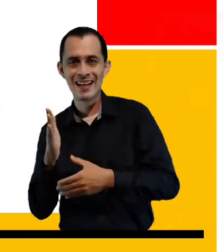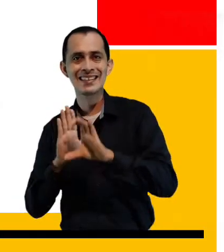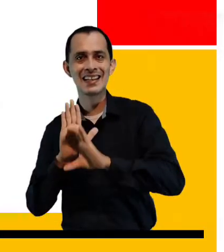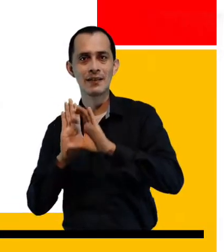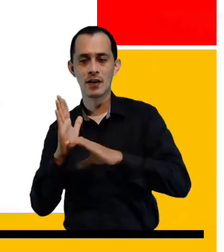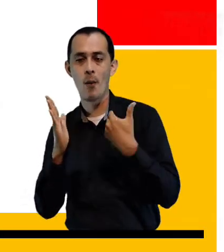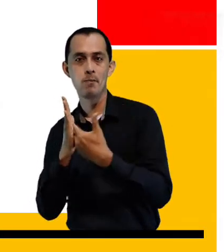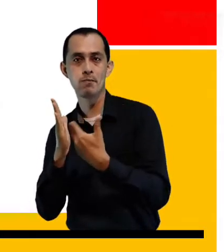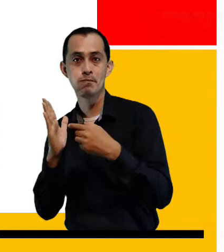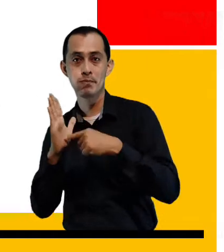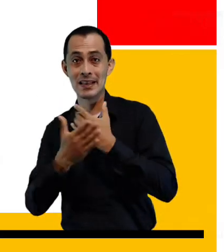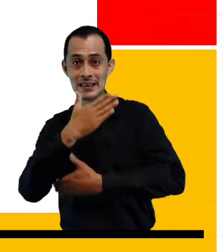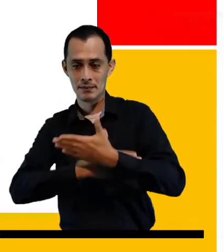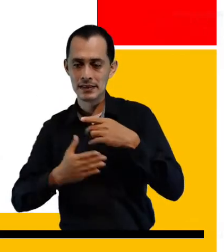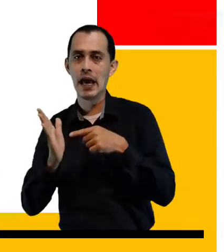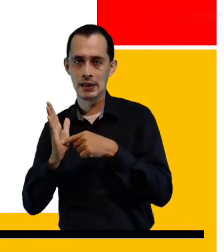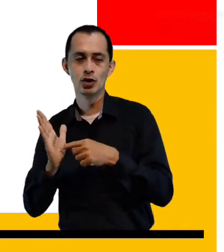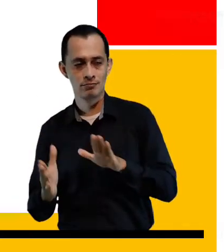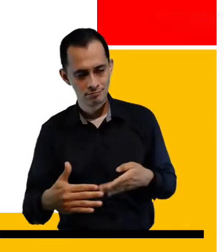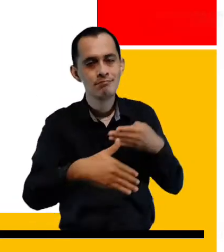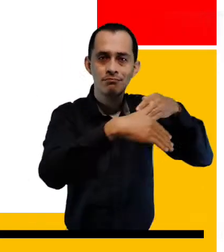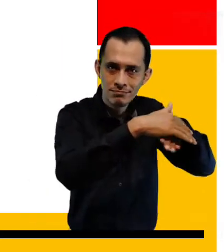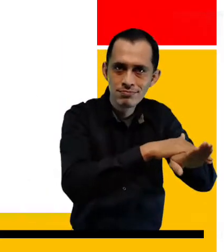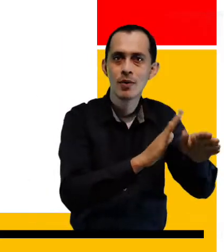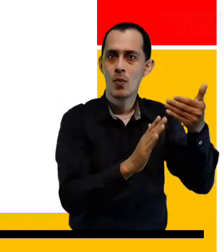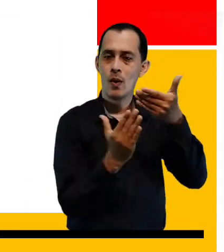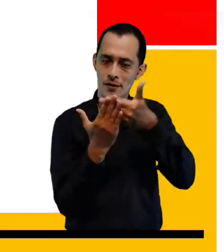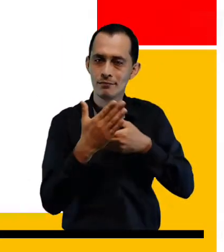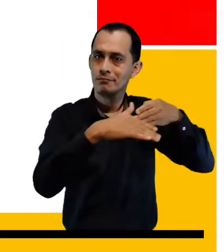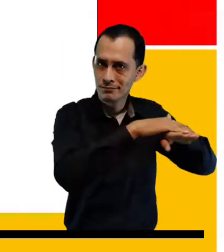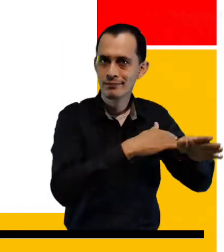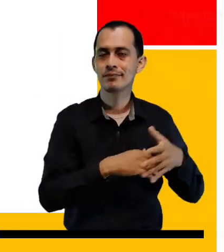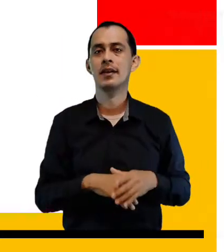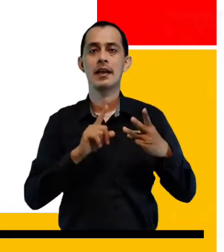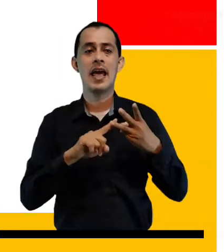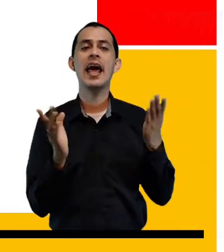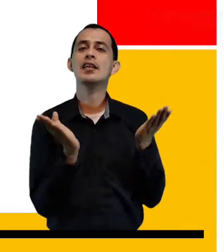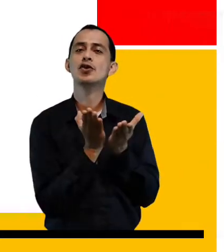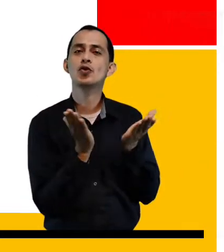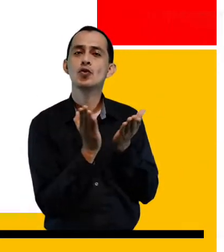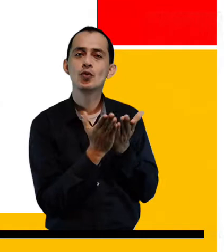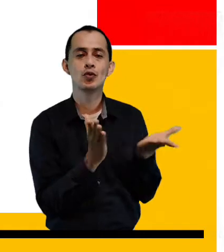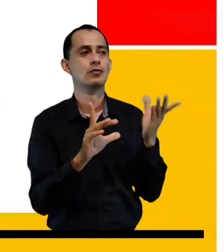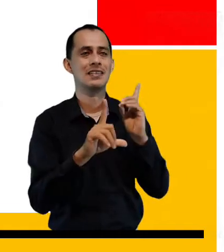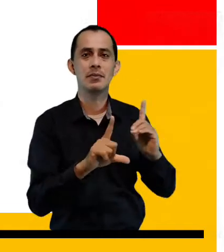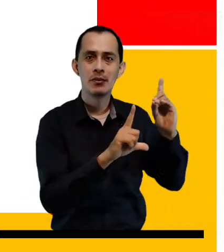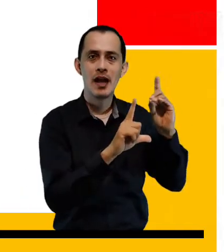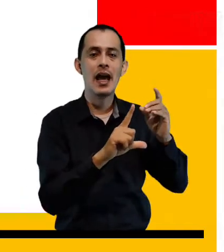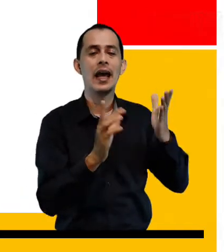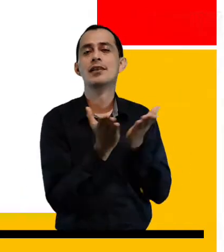también deberá ser registrada la formación académica a nivel de básica y media soportada